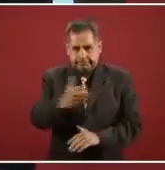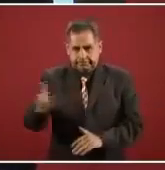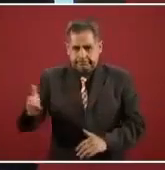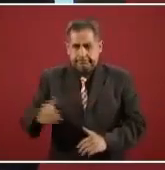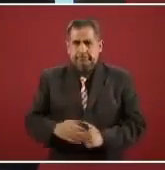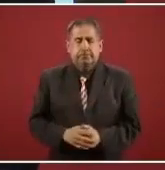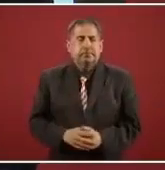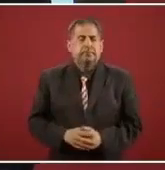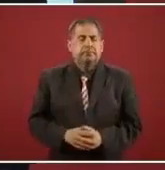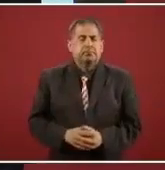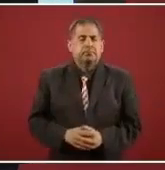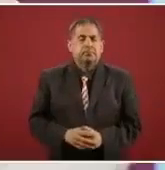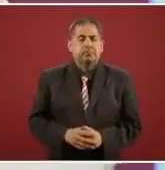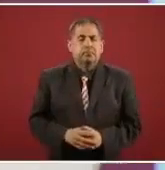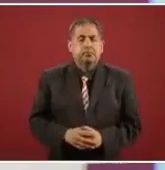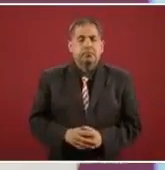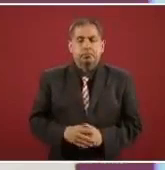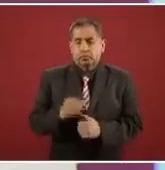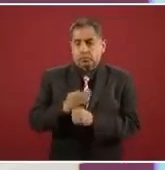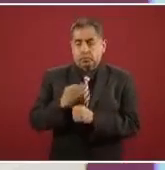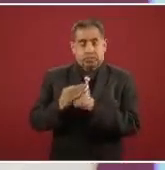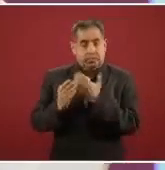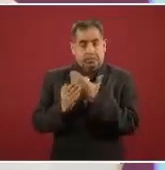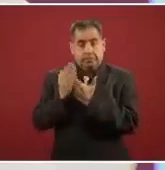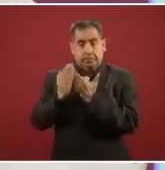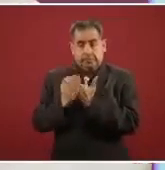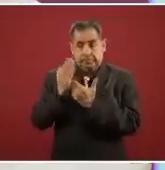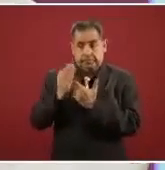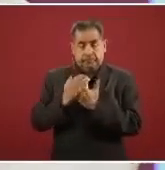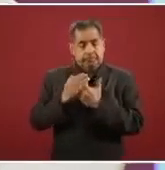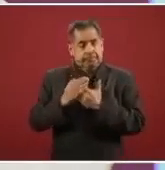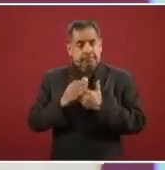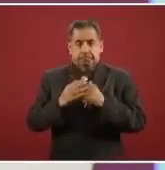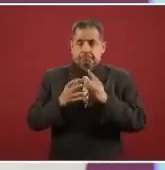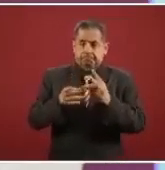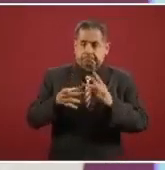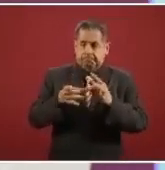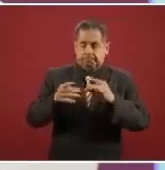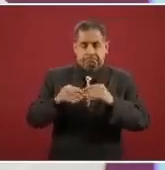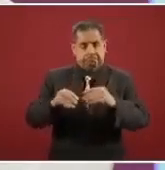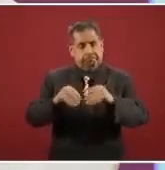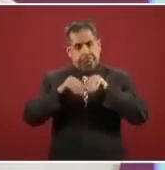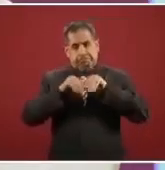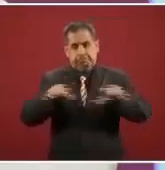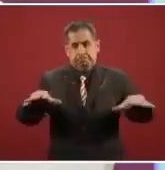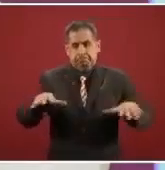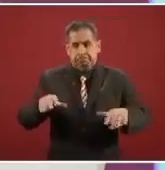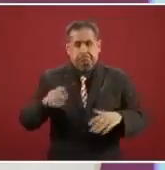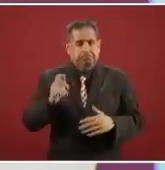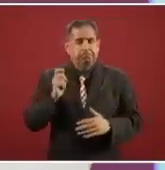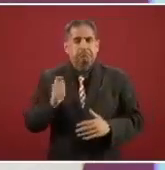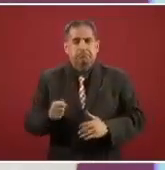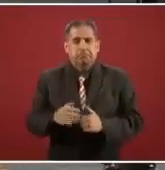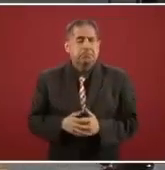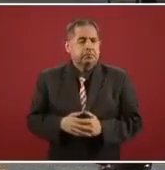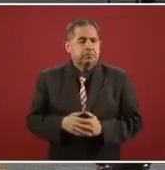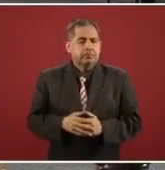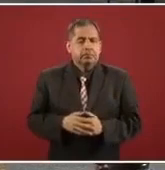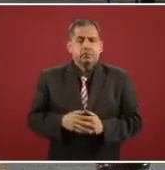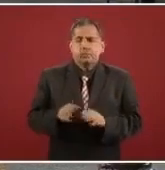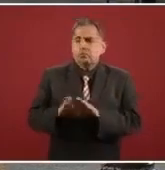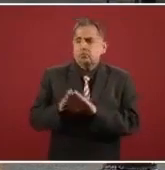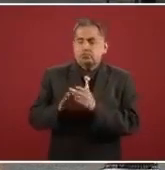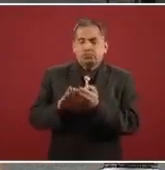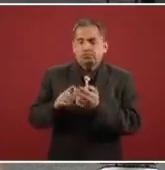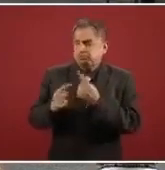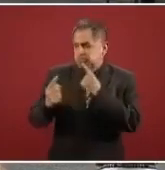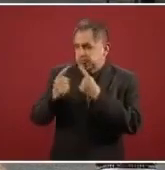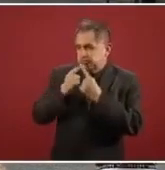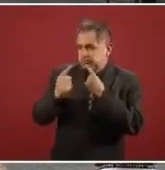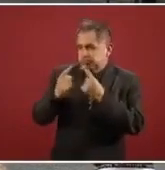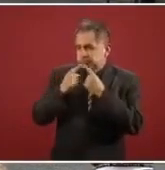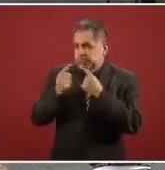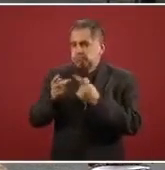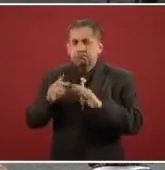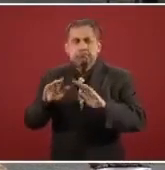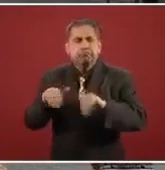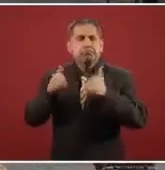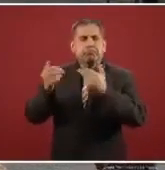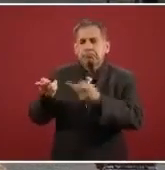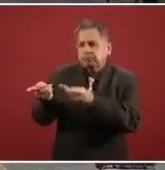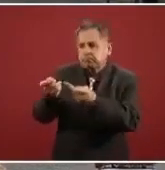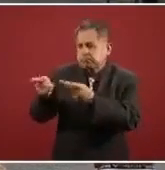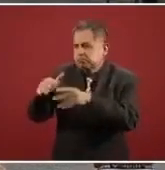Queremos en esta mañana informar sobre el proceso de consulta que se ha desarrollado